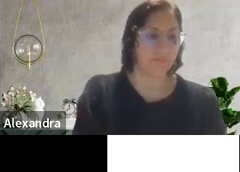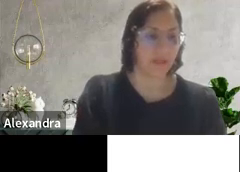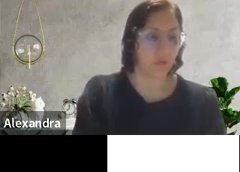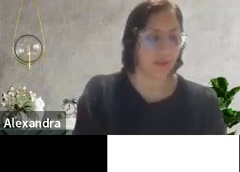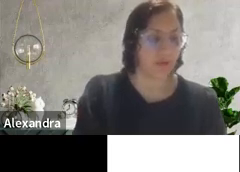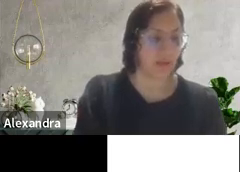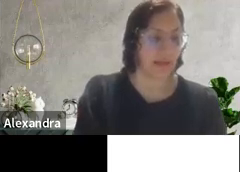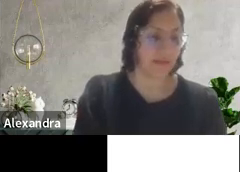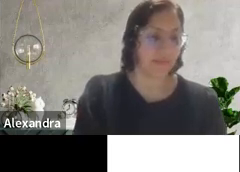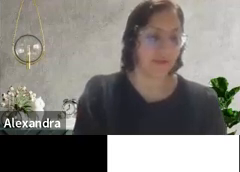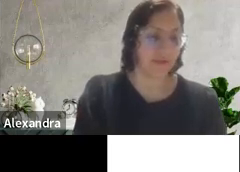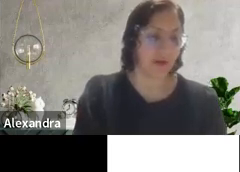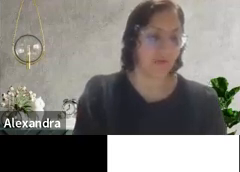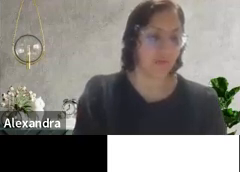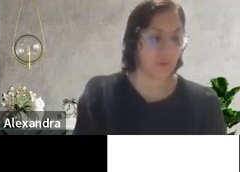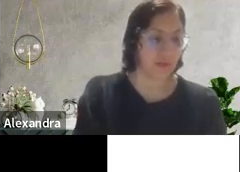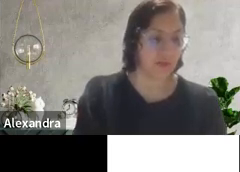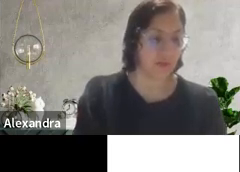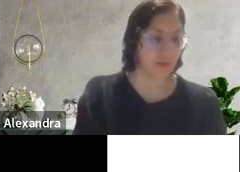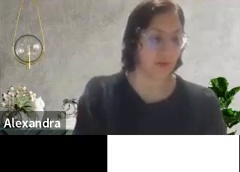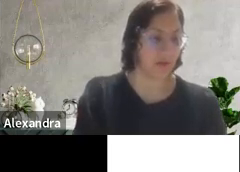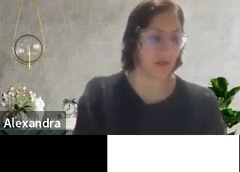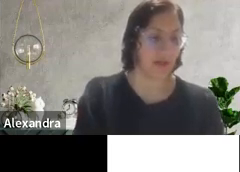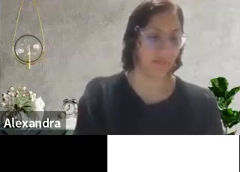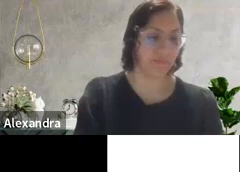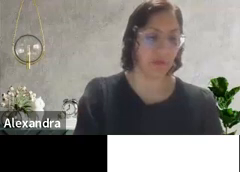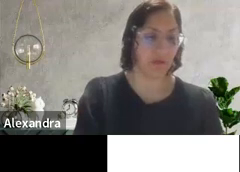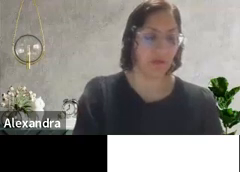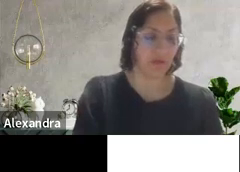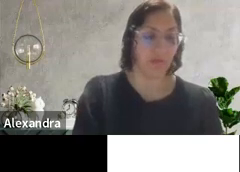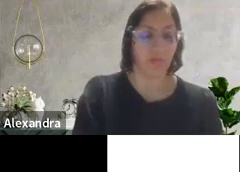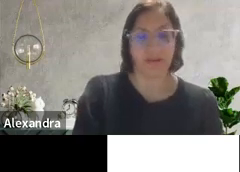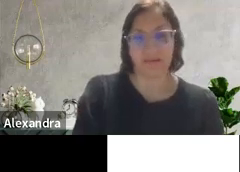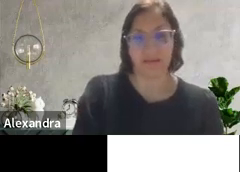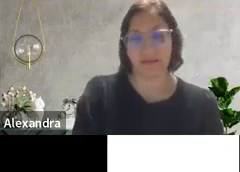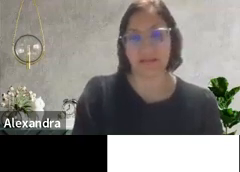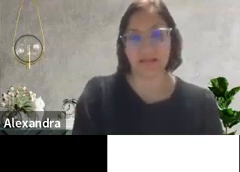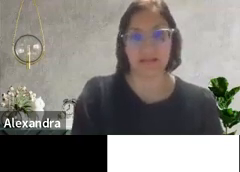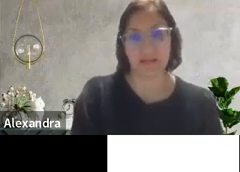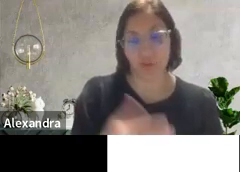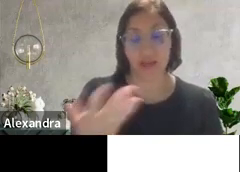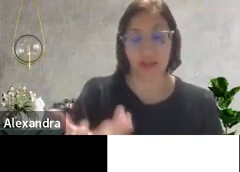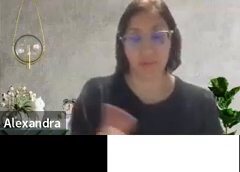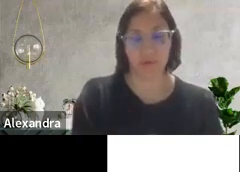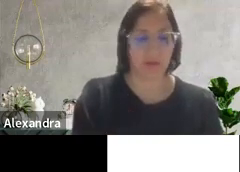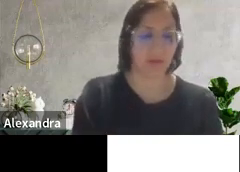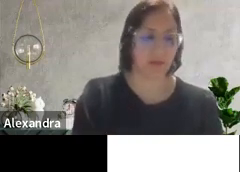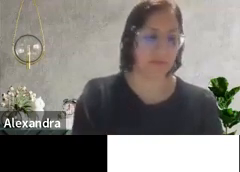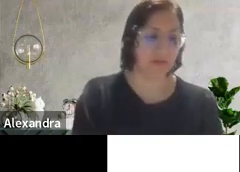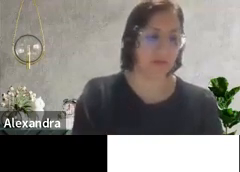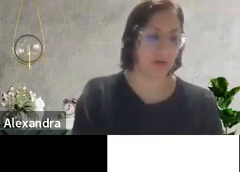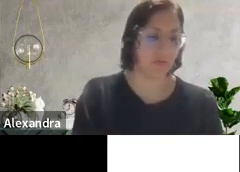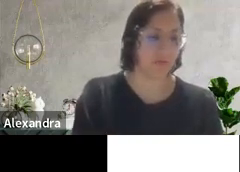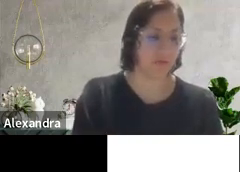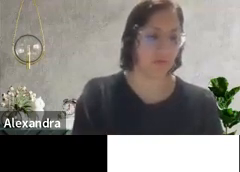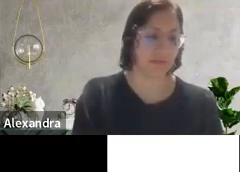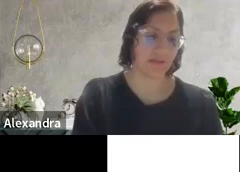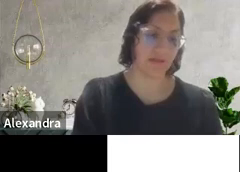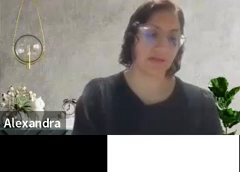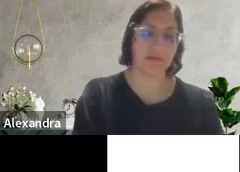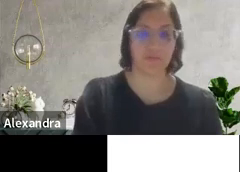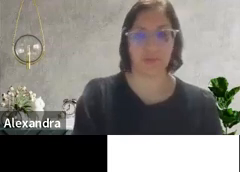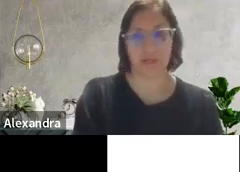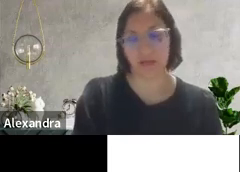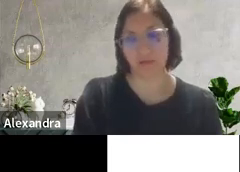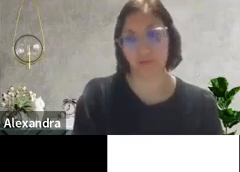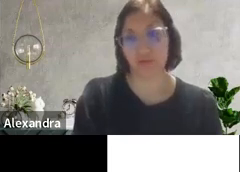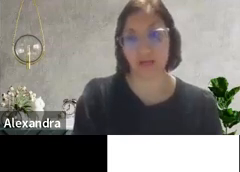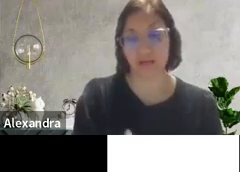del en cuanto a las adaptaciones a través, puede ser que se le asignen como ejemplos de las adaptaciones más comunes.